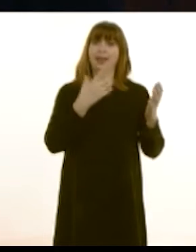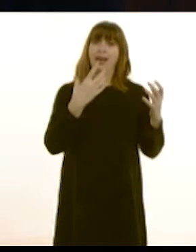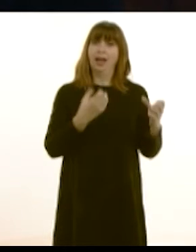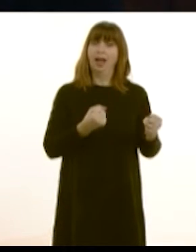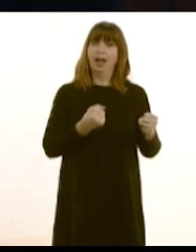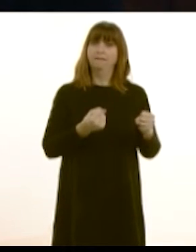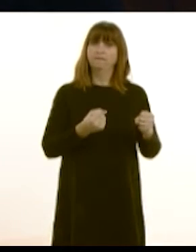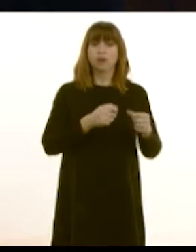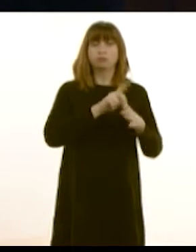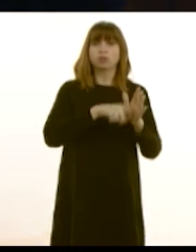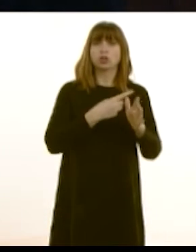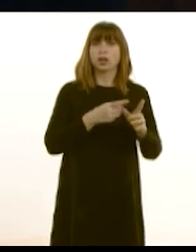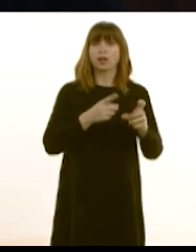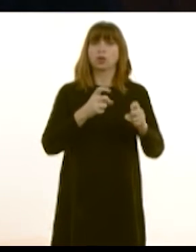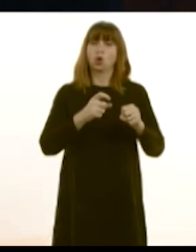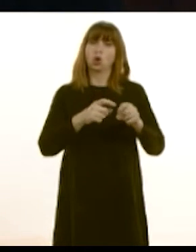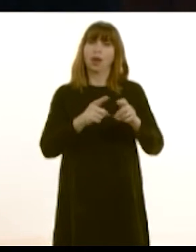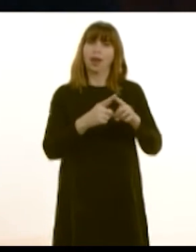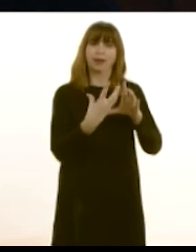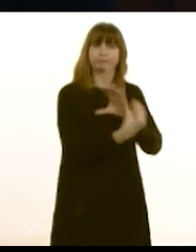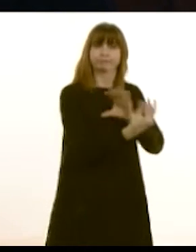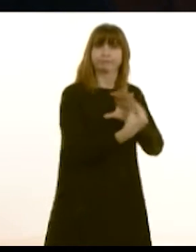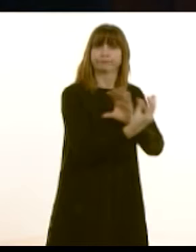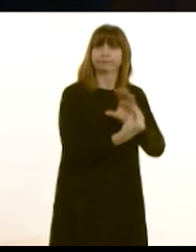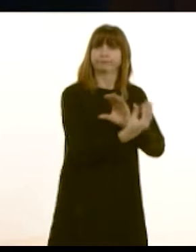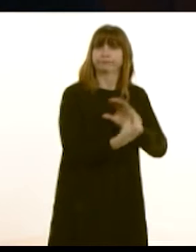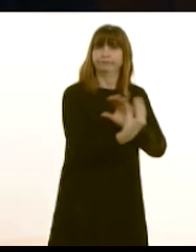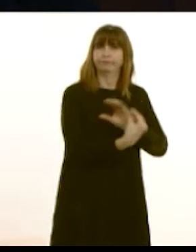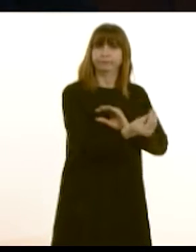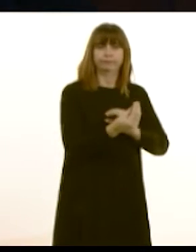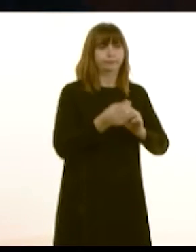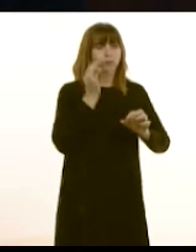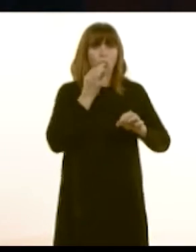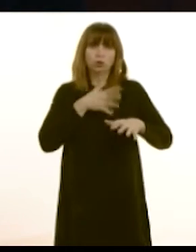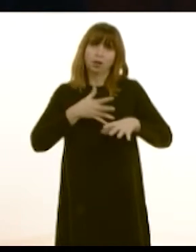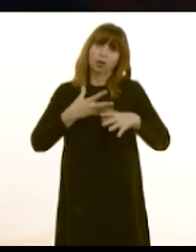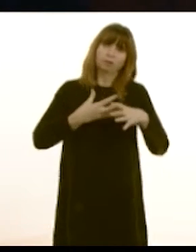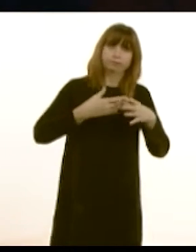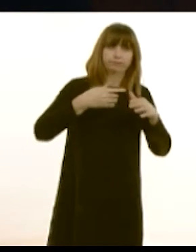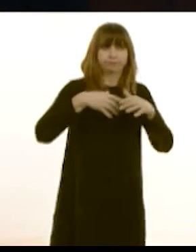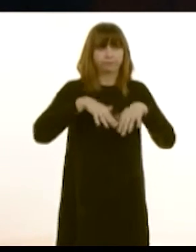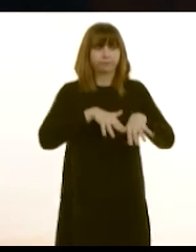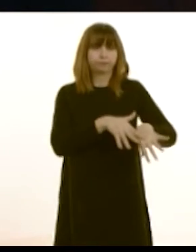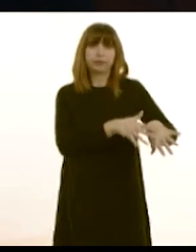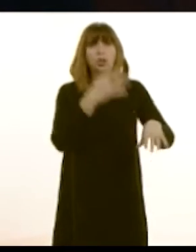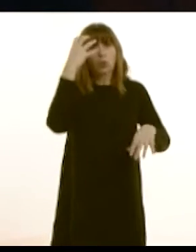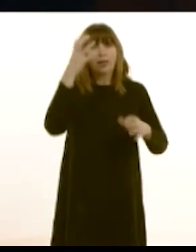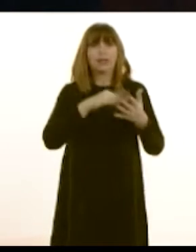proved to be worth its weight in the recent flooding events, particularly at Queen Maryís Walk in Llanelli.